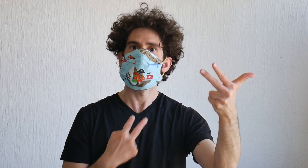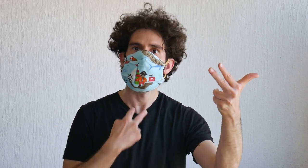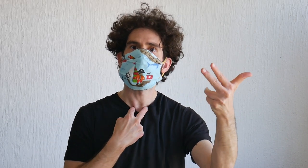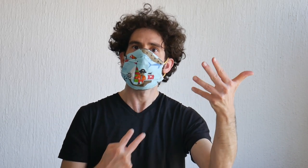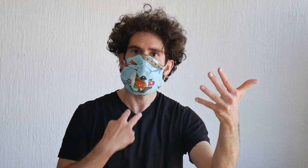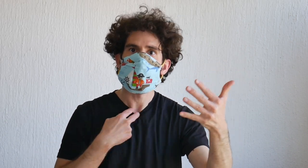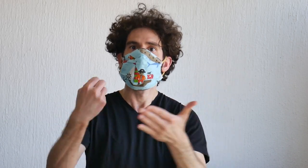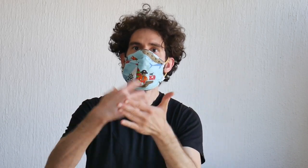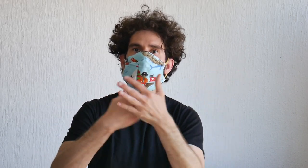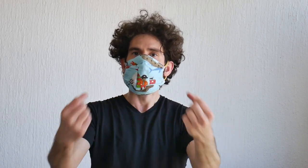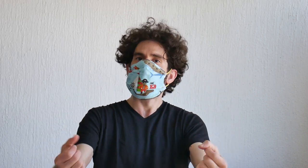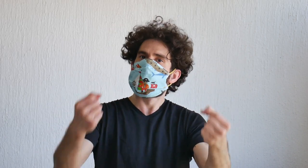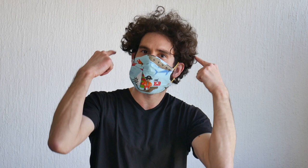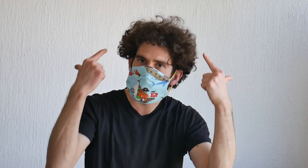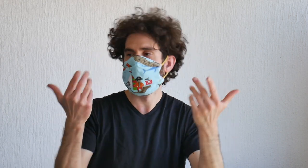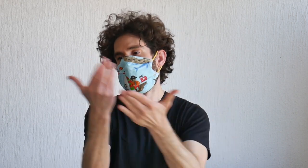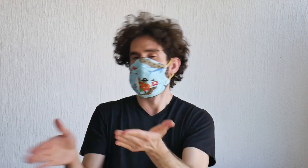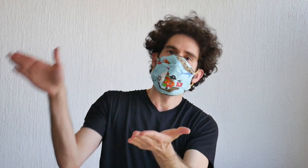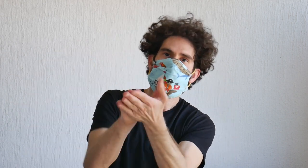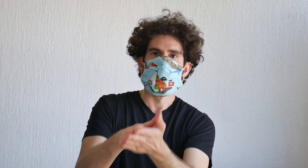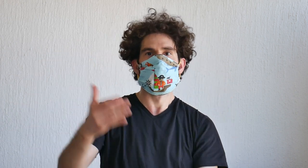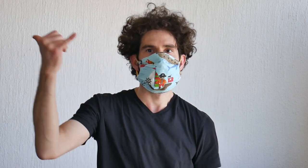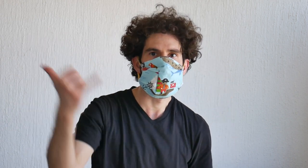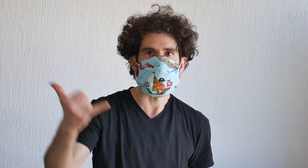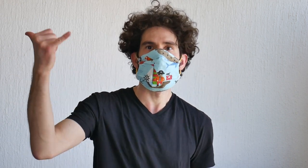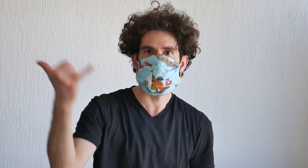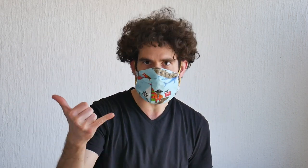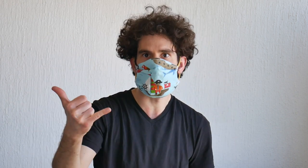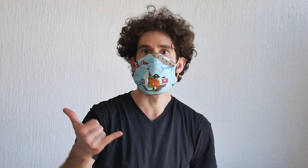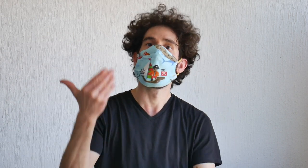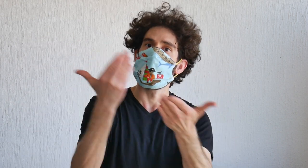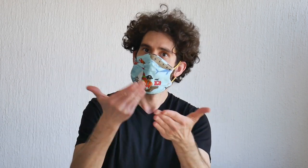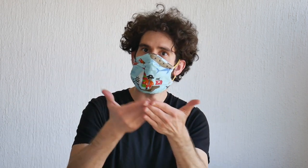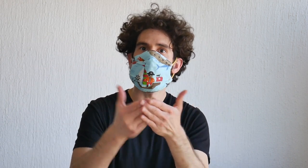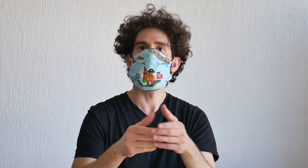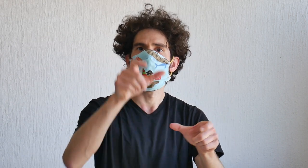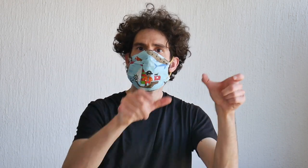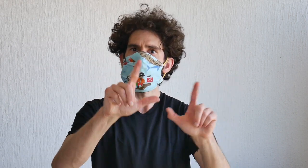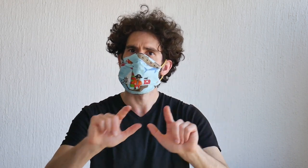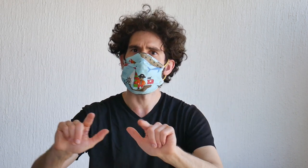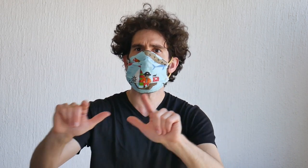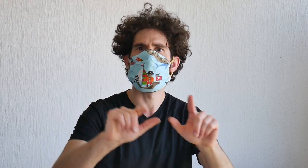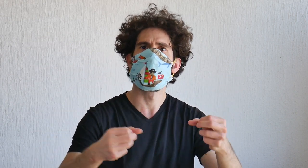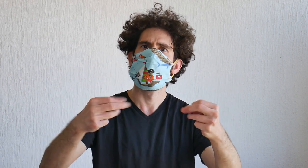Je suis bloqué, bloqué, bloqué, bloqué. Je suis bloqué, bloqué, bloqué, bloqué, bloqué. Et les informations m'échappent. Pas la peine donc d'en rajouter une couche. C'est pour ça qu'aux personnes